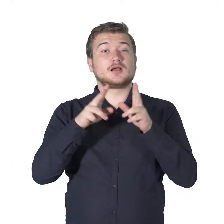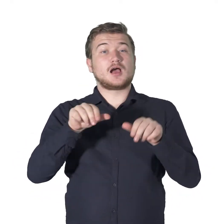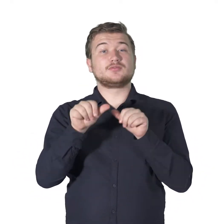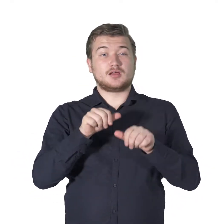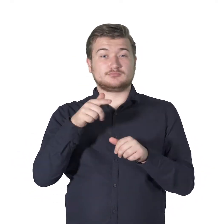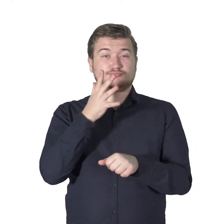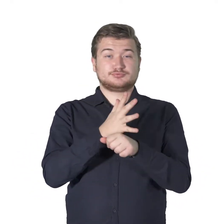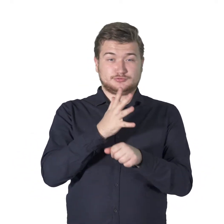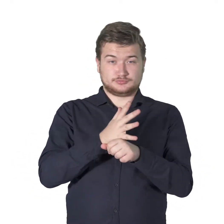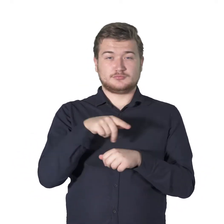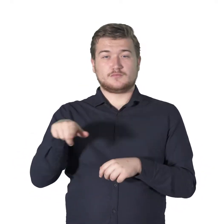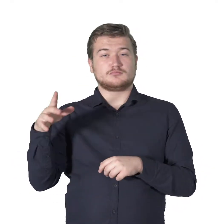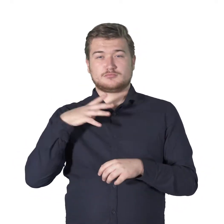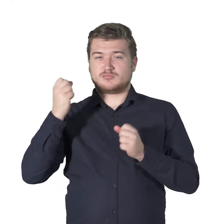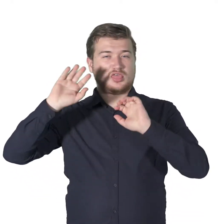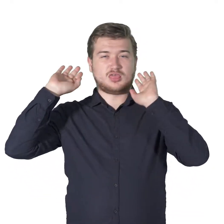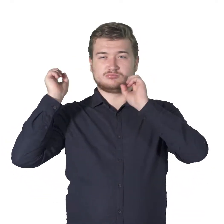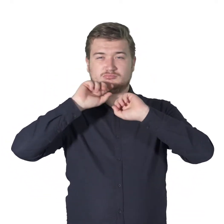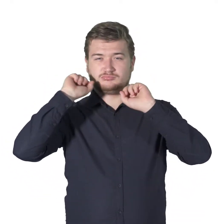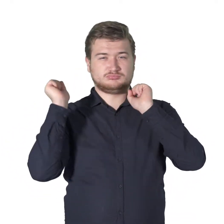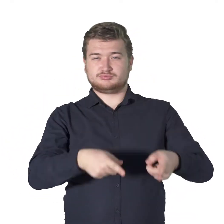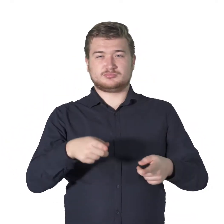W latach 50. całkowicie porzucił początkowy, eksperymentalny kierunek,